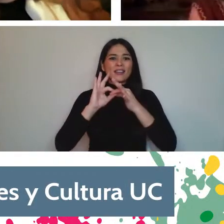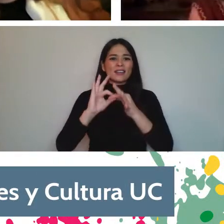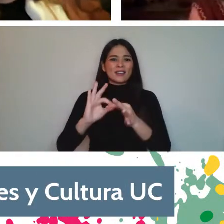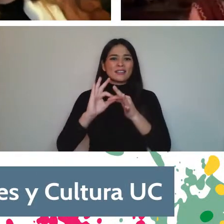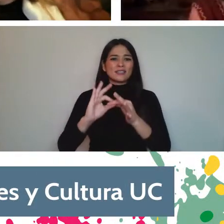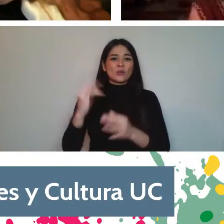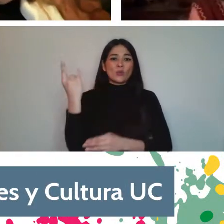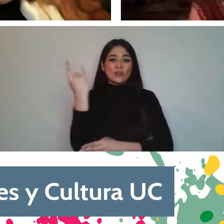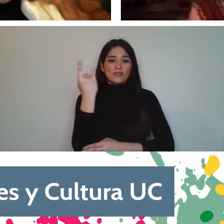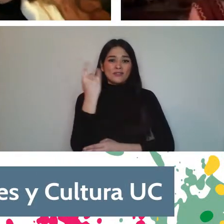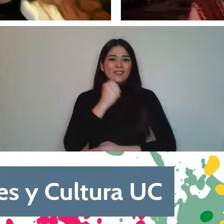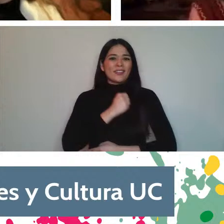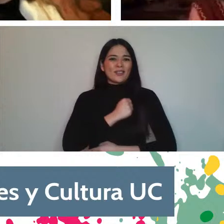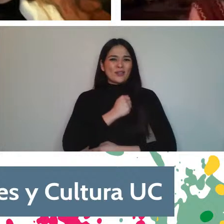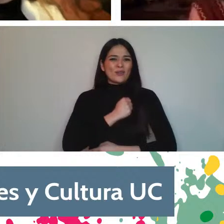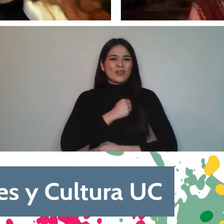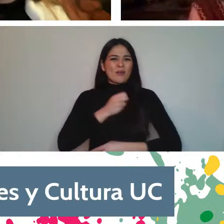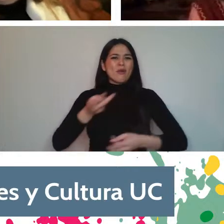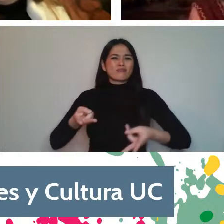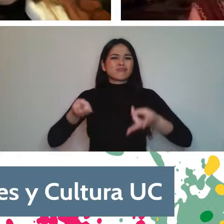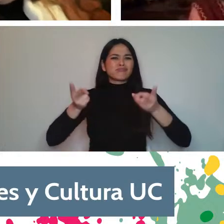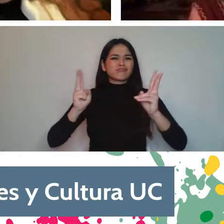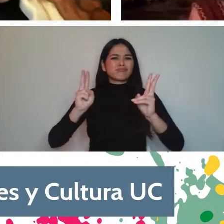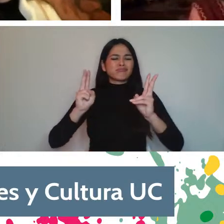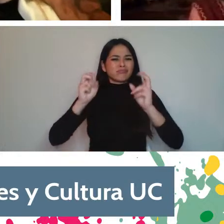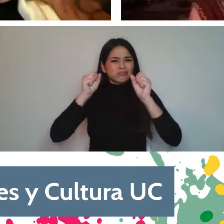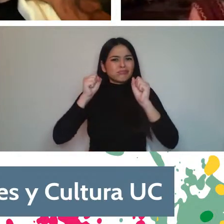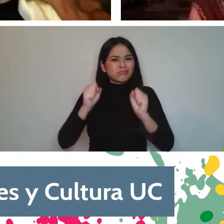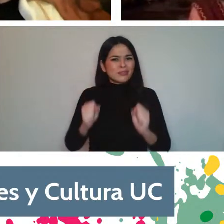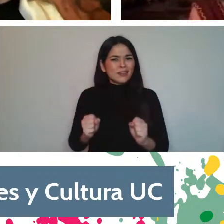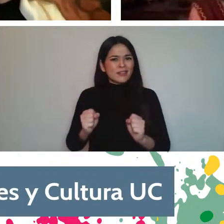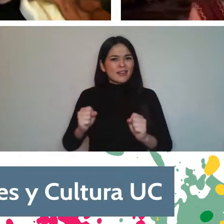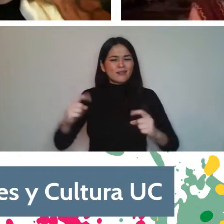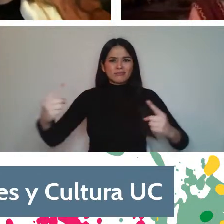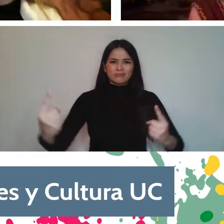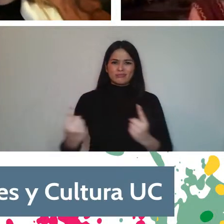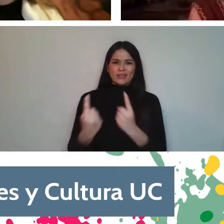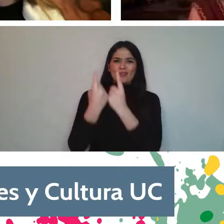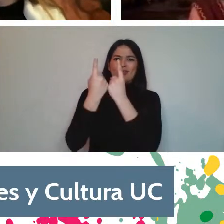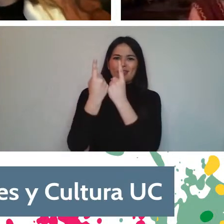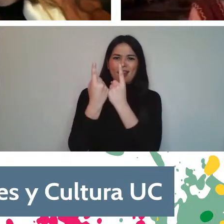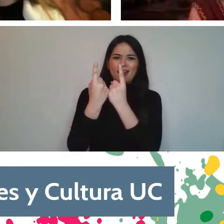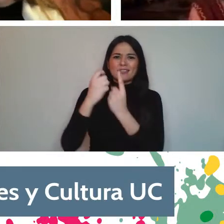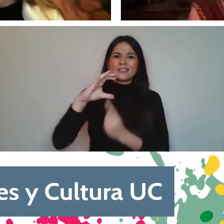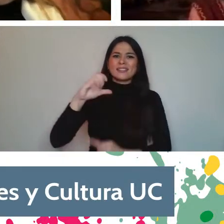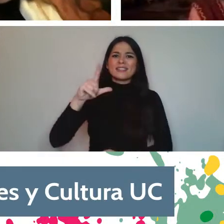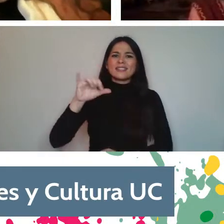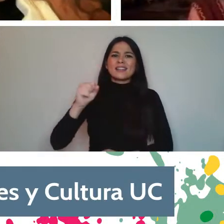por hacer posible este maravilloso encuentro. Cecilia, querida, estoy muy emocionada de verte